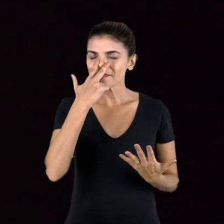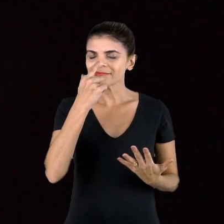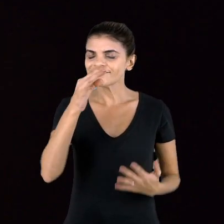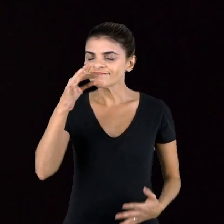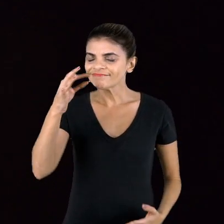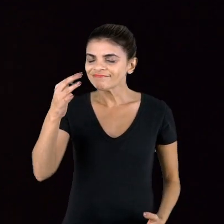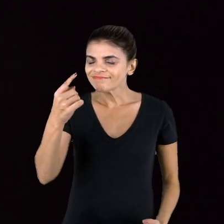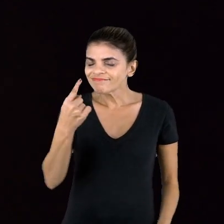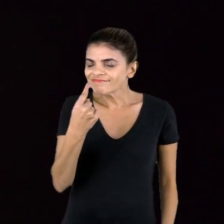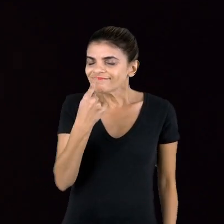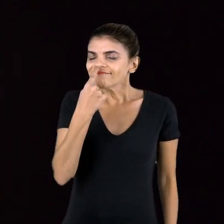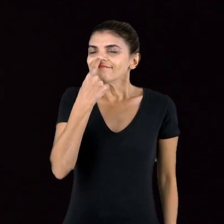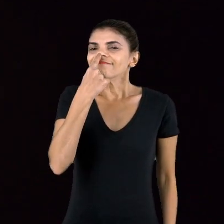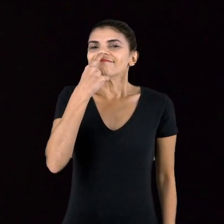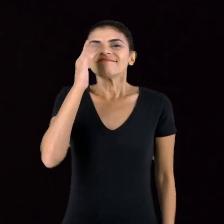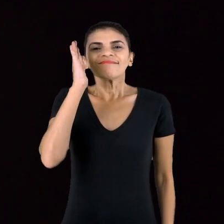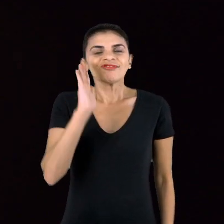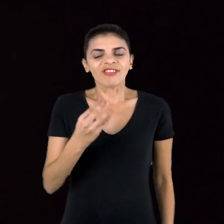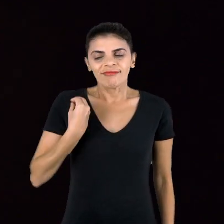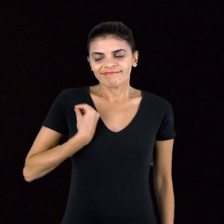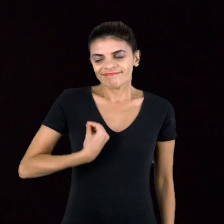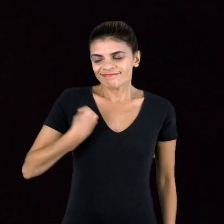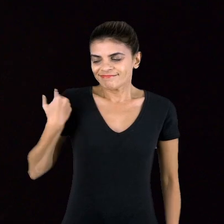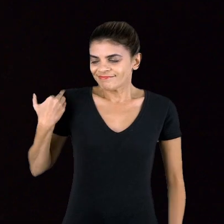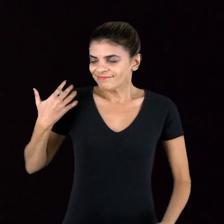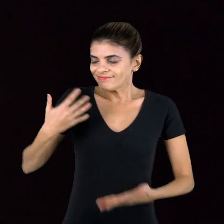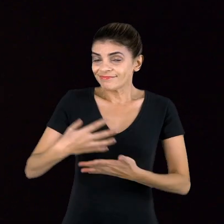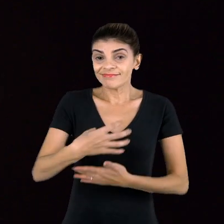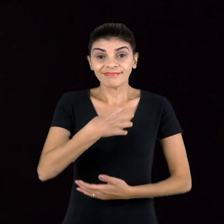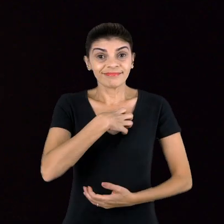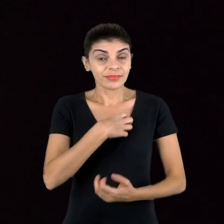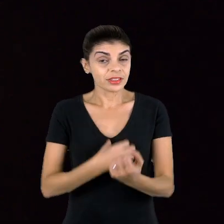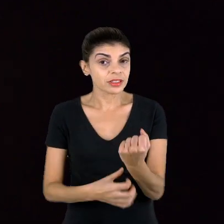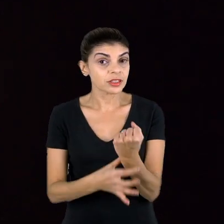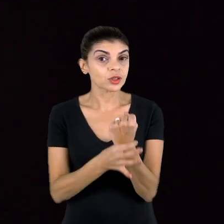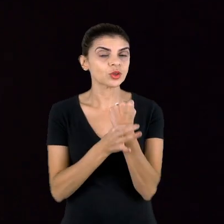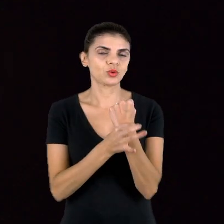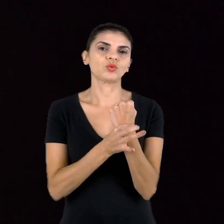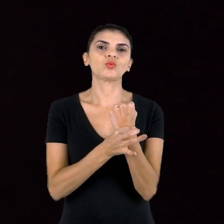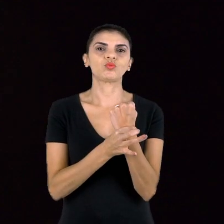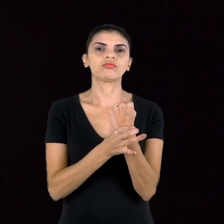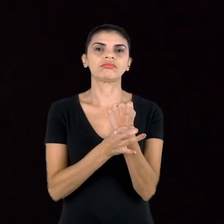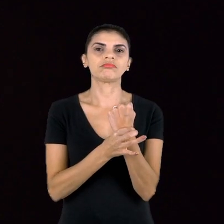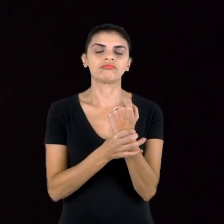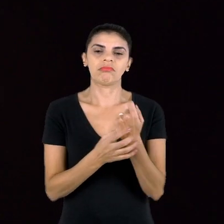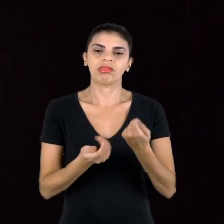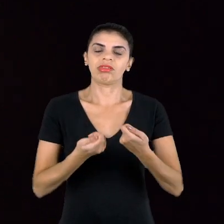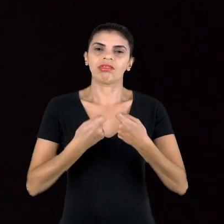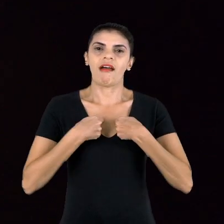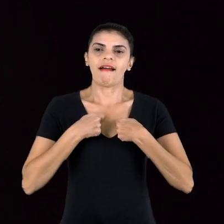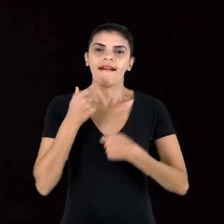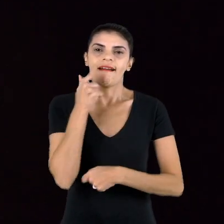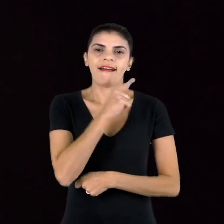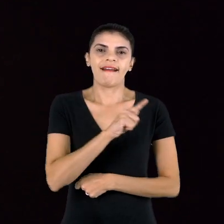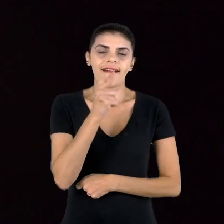que a gente se sente mais seguro, e te dá mais recompensas, assim. E a dança me ajudou muito!